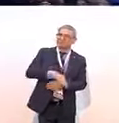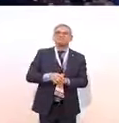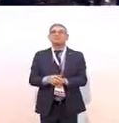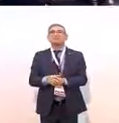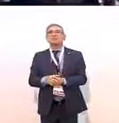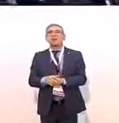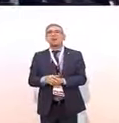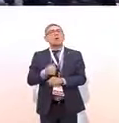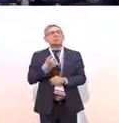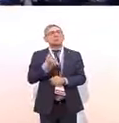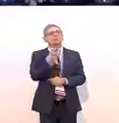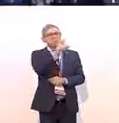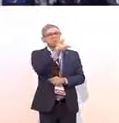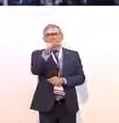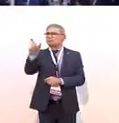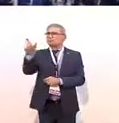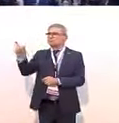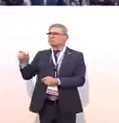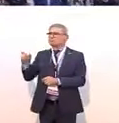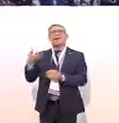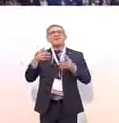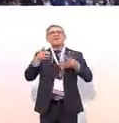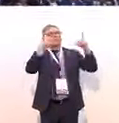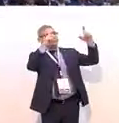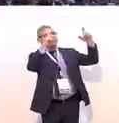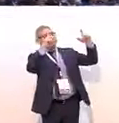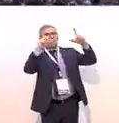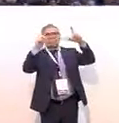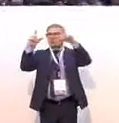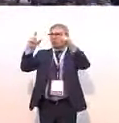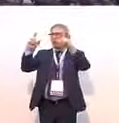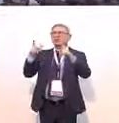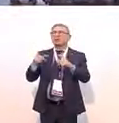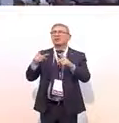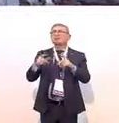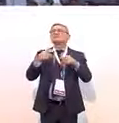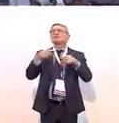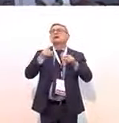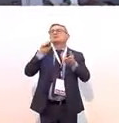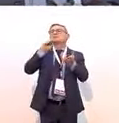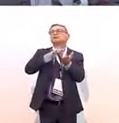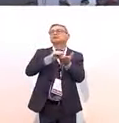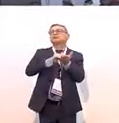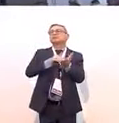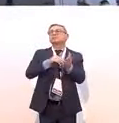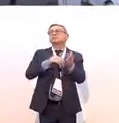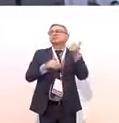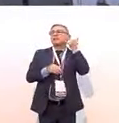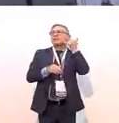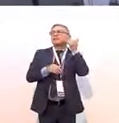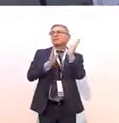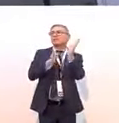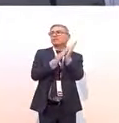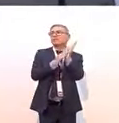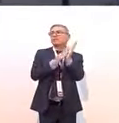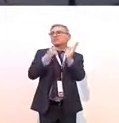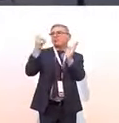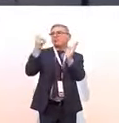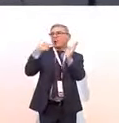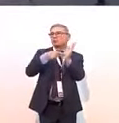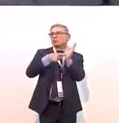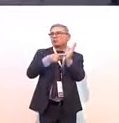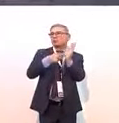alcuni di voi si sono salvati e hanno impostato come salvaschermo.